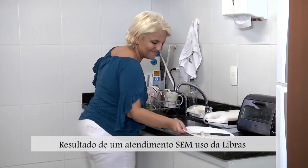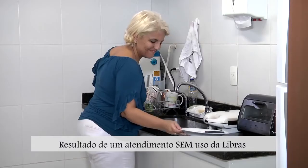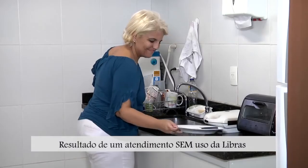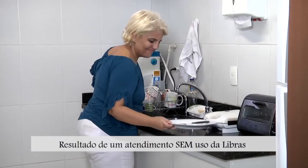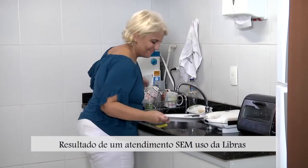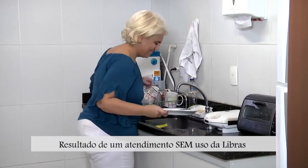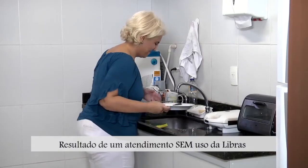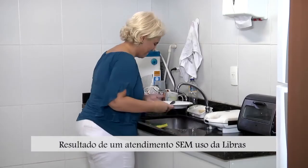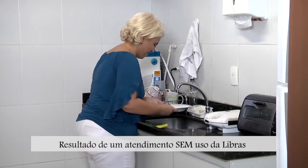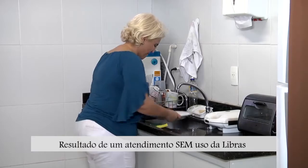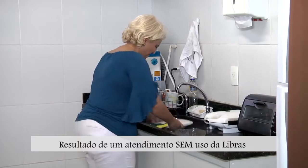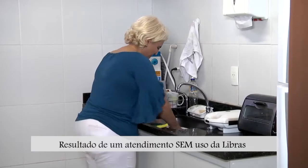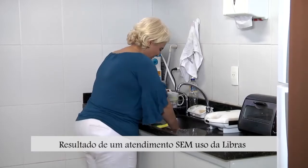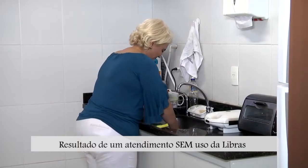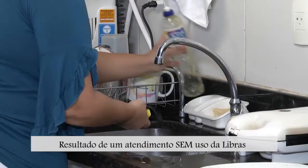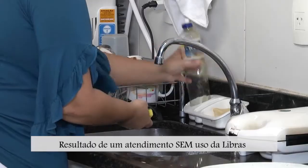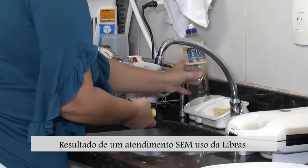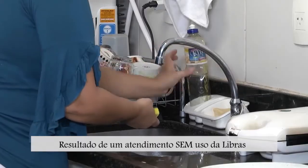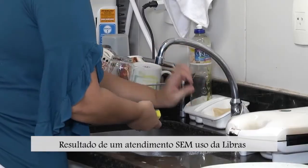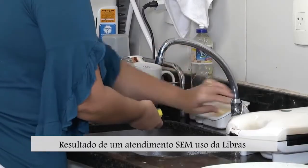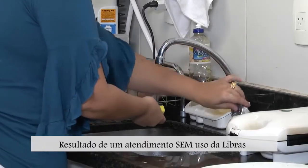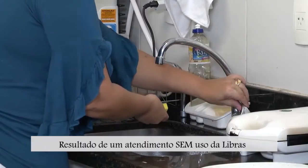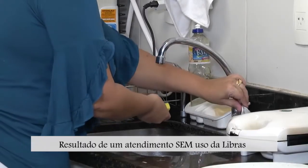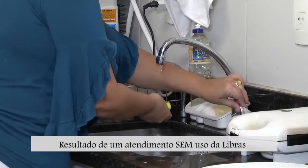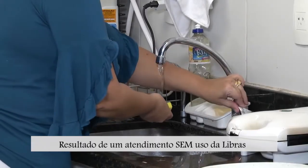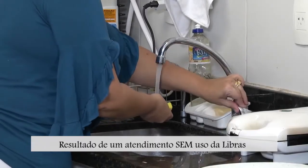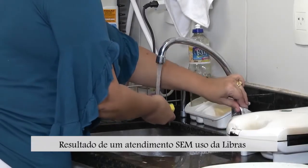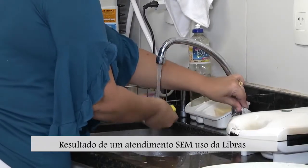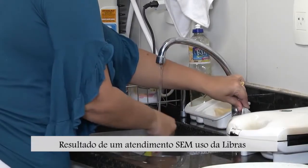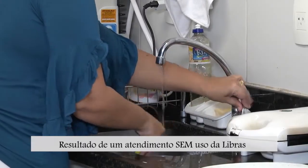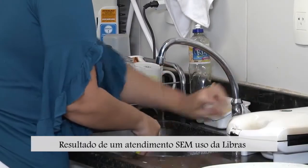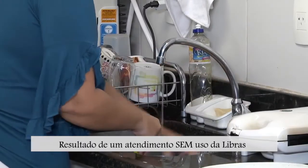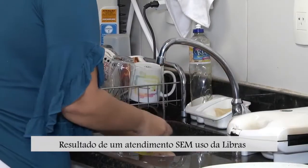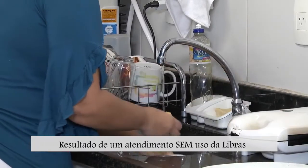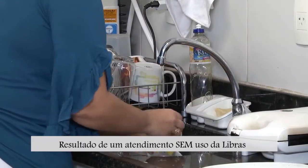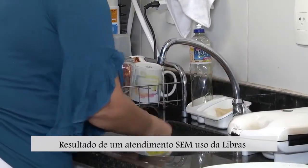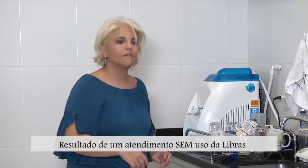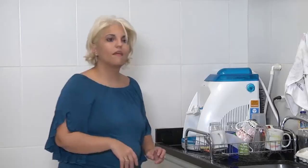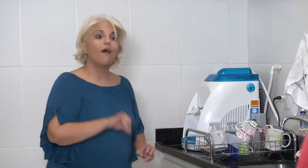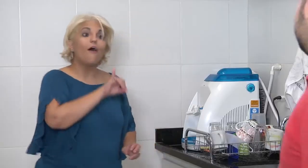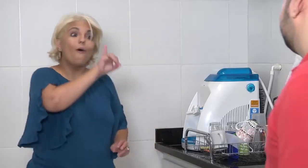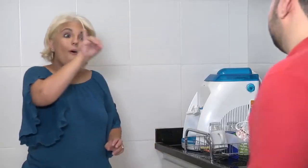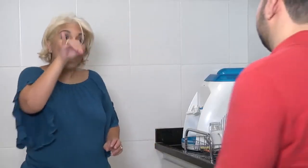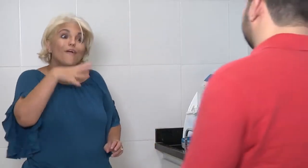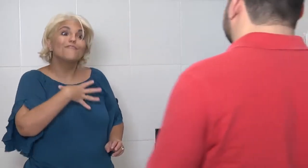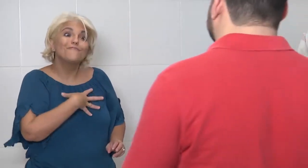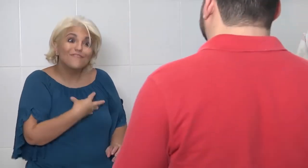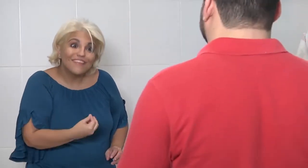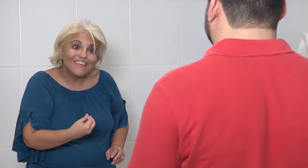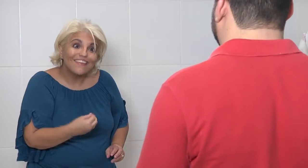Resultado de um atendimento SEM o uso da Libras Oi filho!